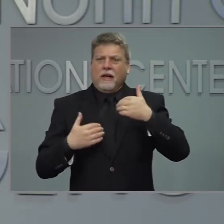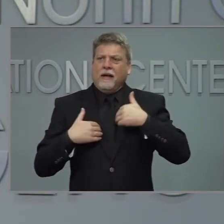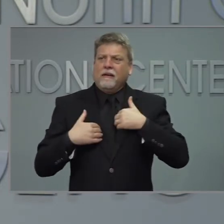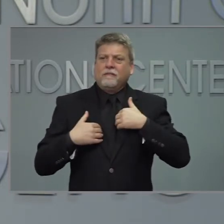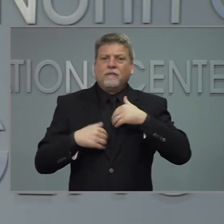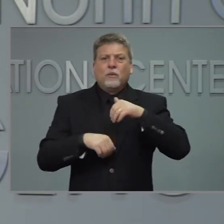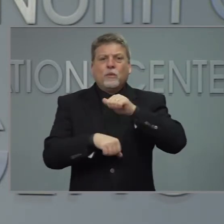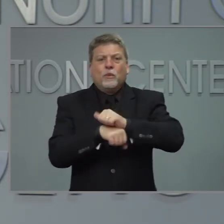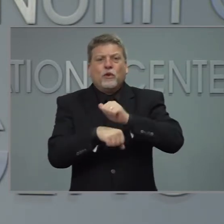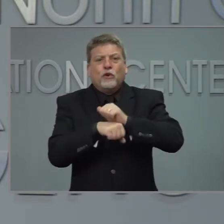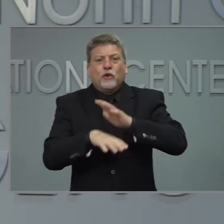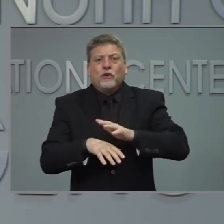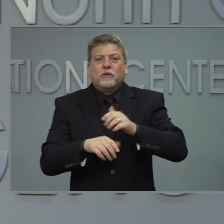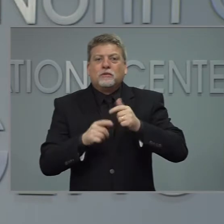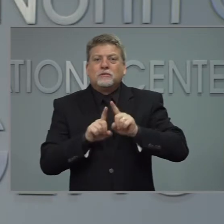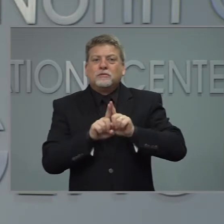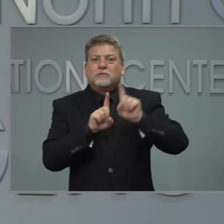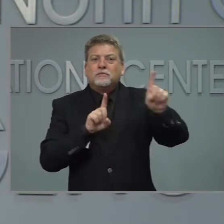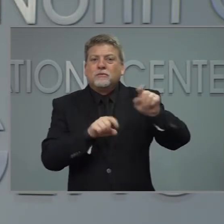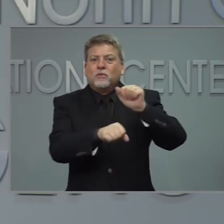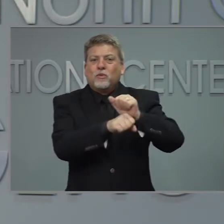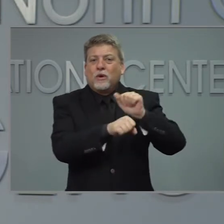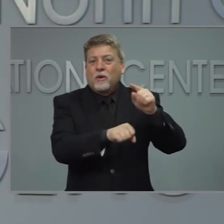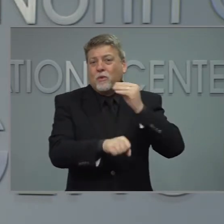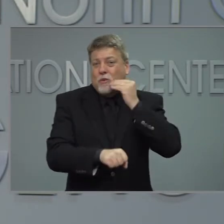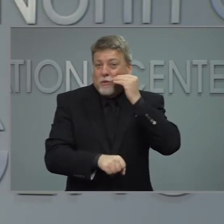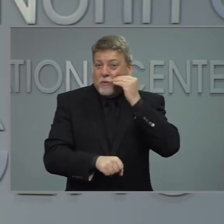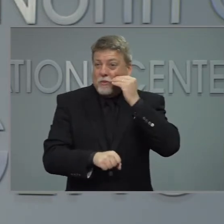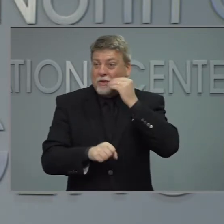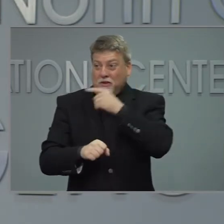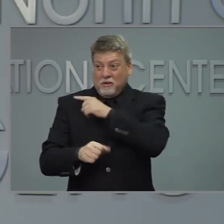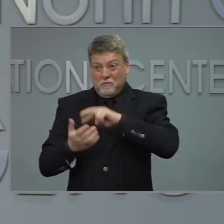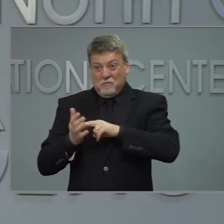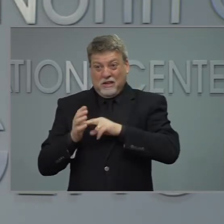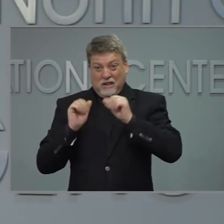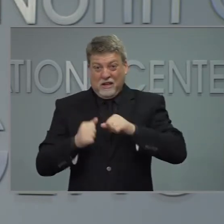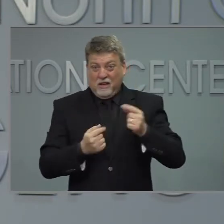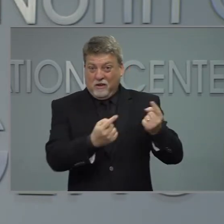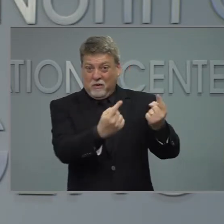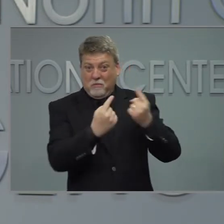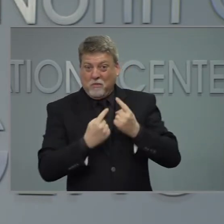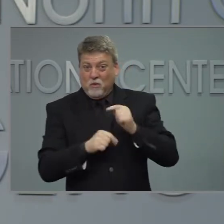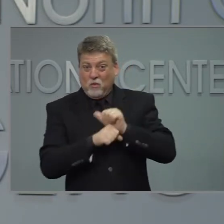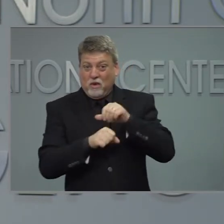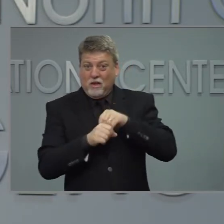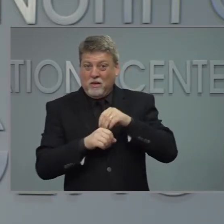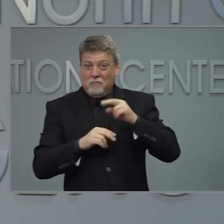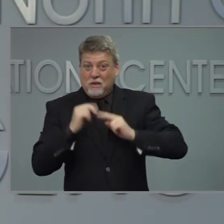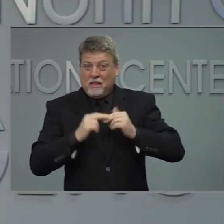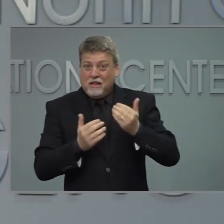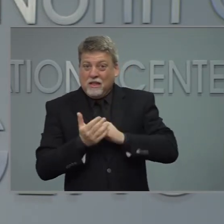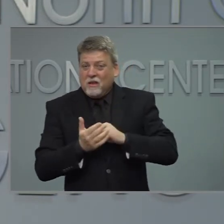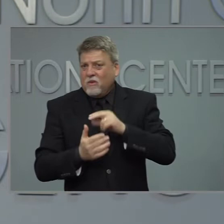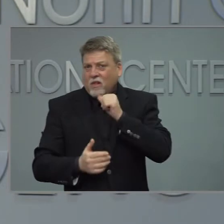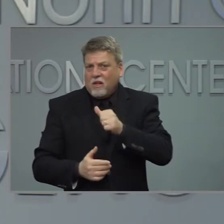remotamente he ido a estas compañías de pueden regresar a los empleados. Respuesta voy a